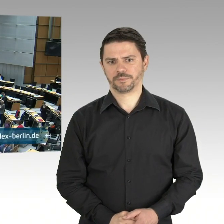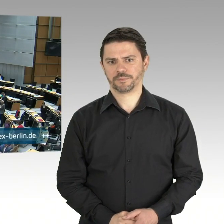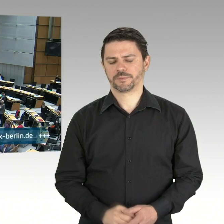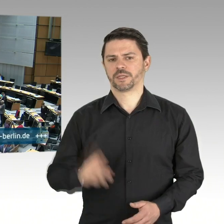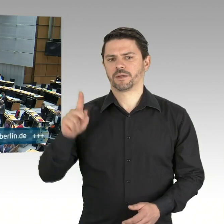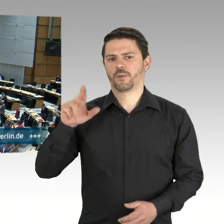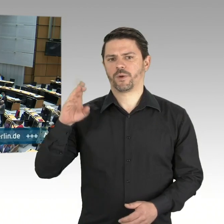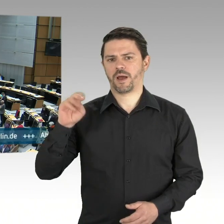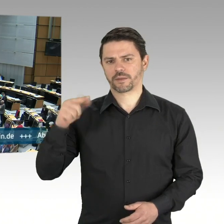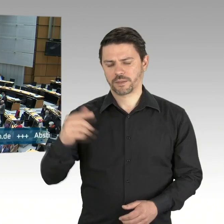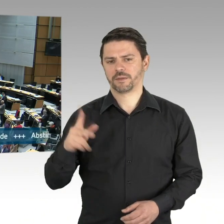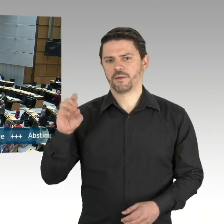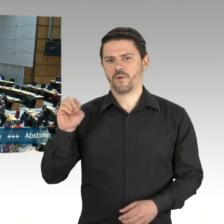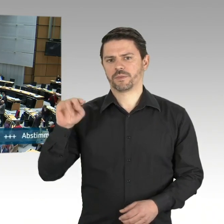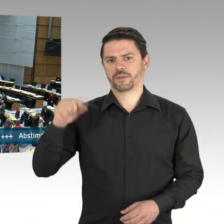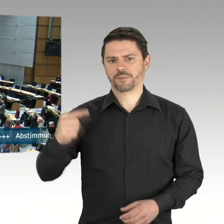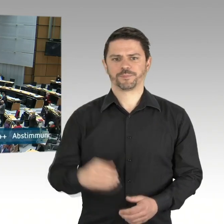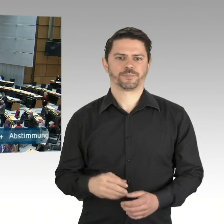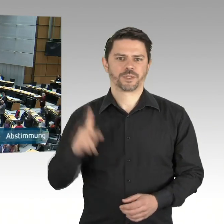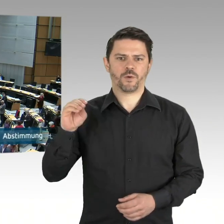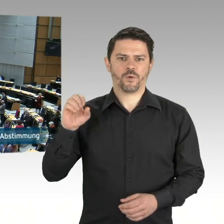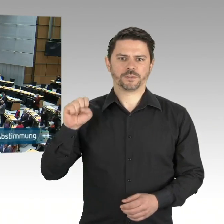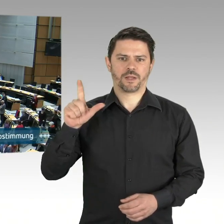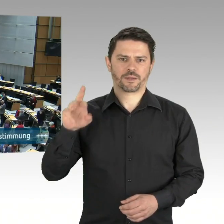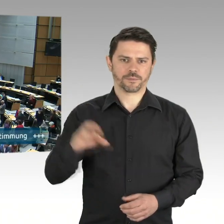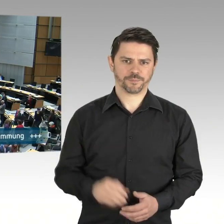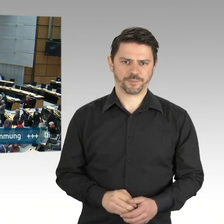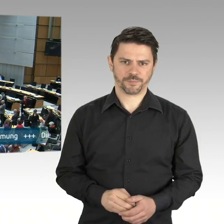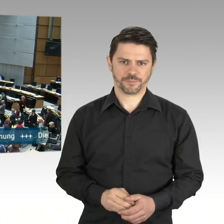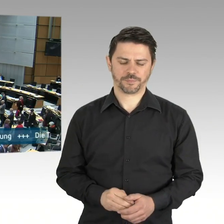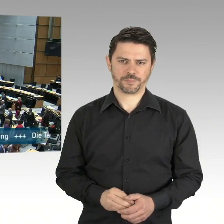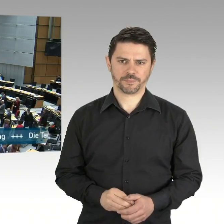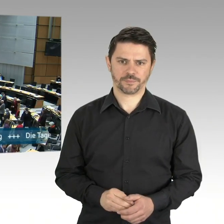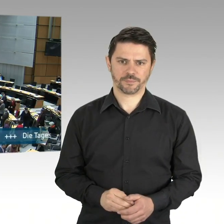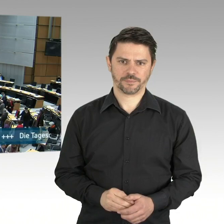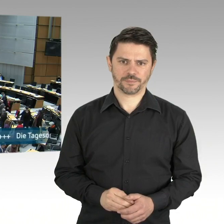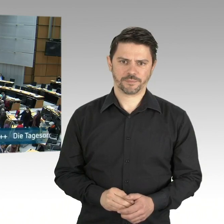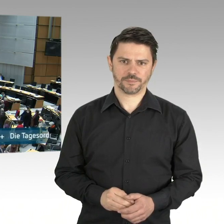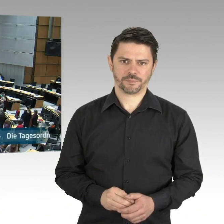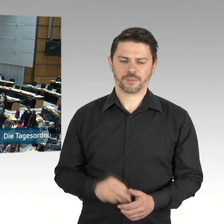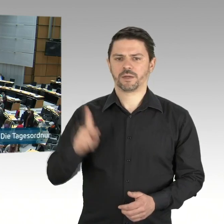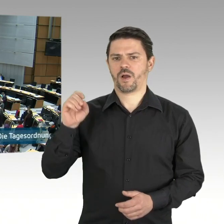Herr Georg Kössler. Frau Anja Kofbinger. Herr Sven Kohlmeier.